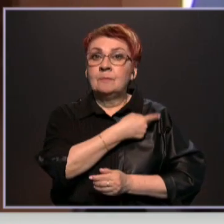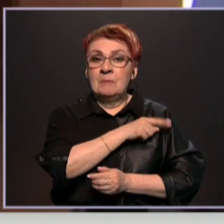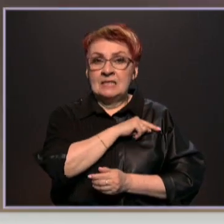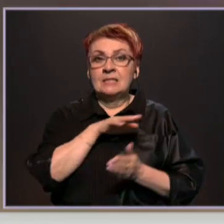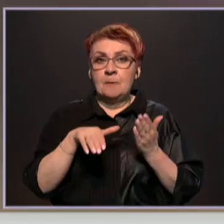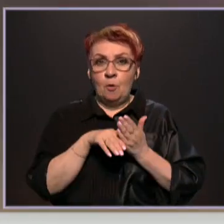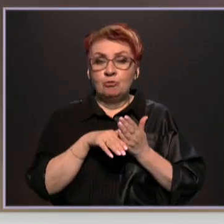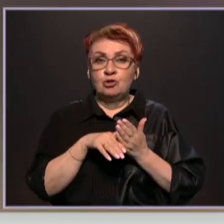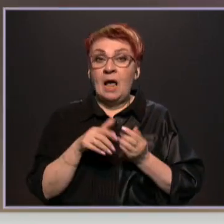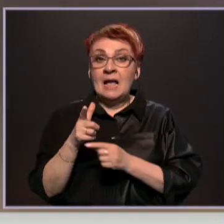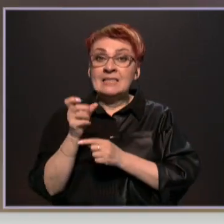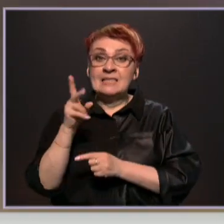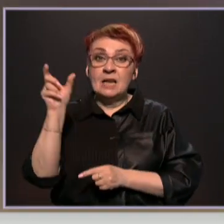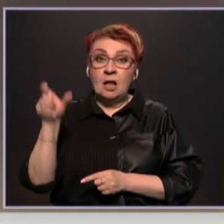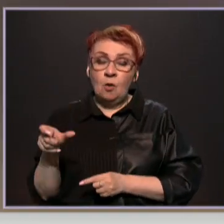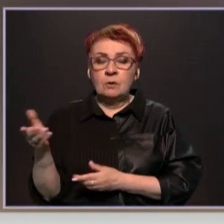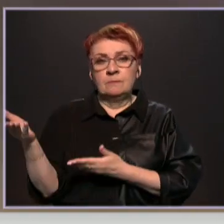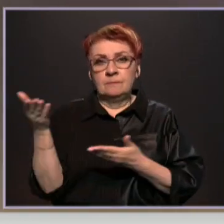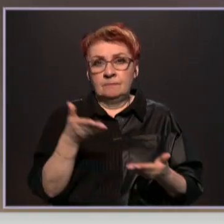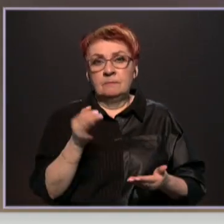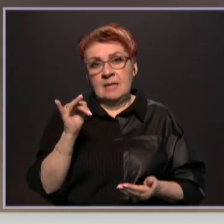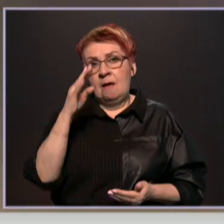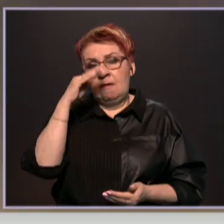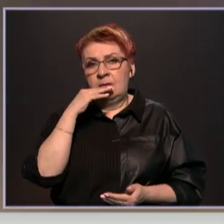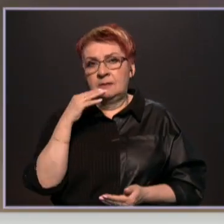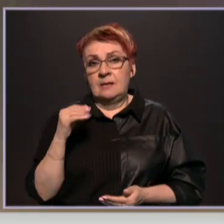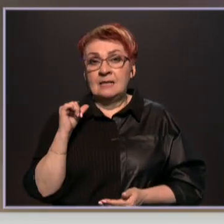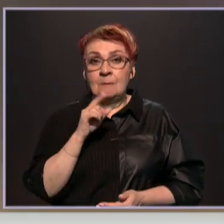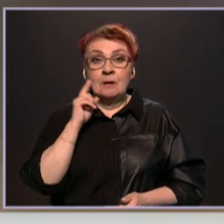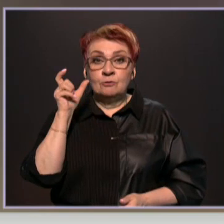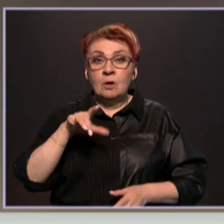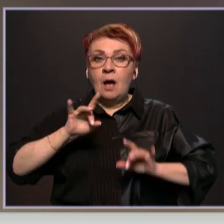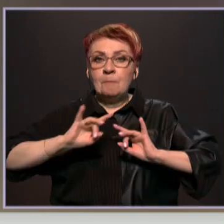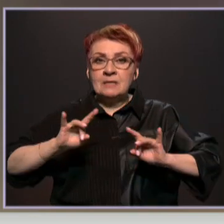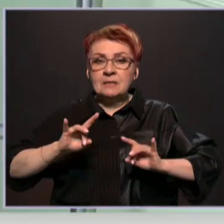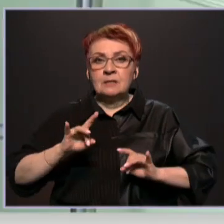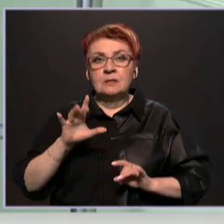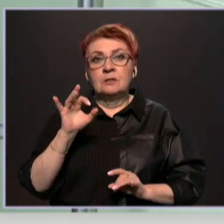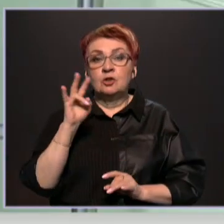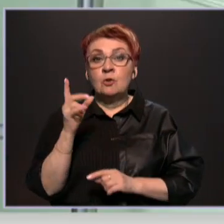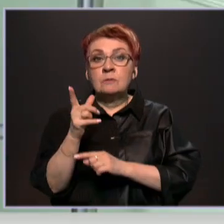в отдел полиции туда же пригласили его отца сам молодой человек объяснил что устроил стрельбу ради